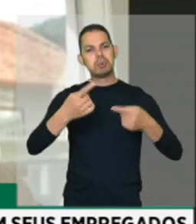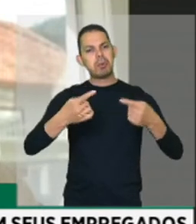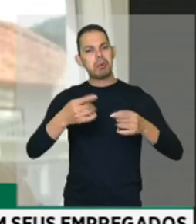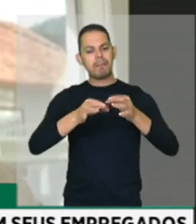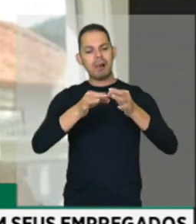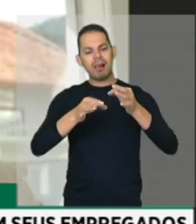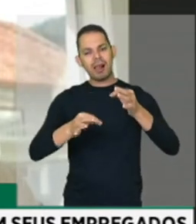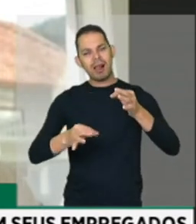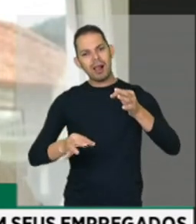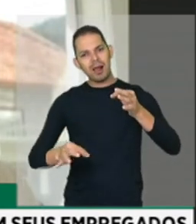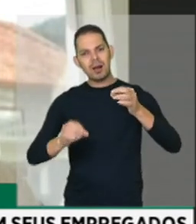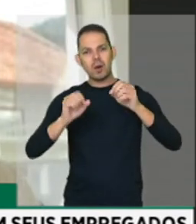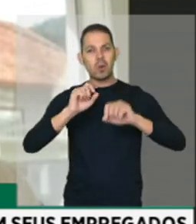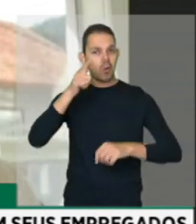LONGAMENTE ESCLARECIDO ONTEM,